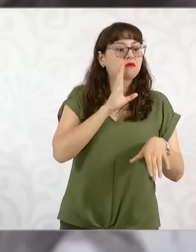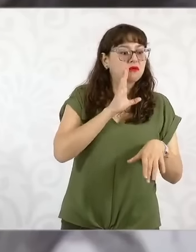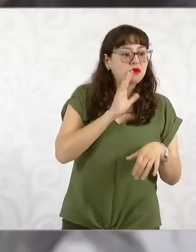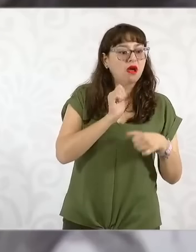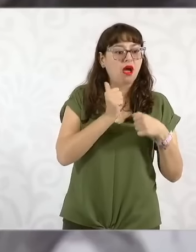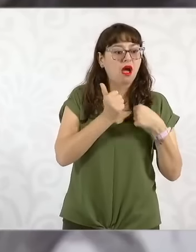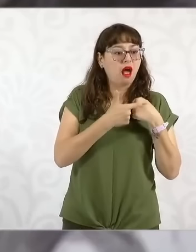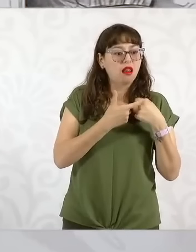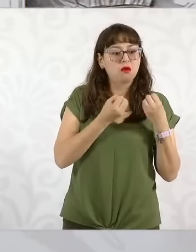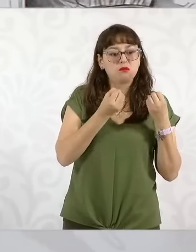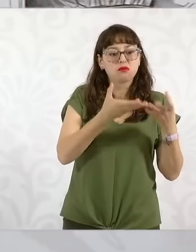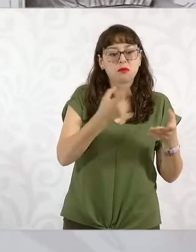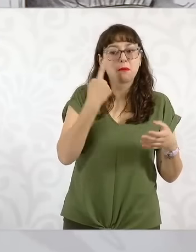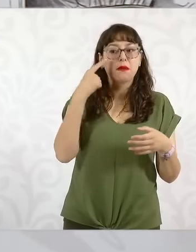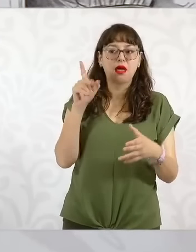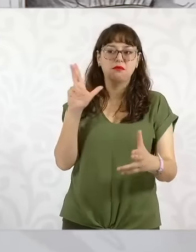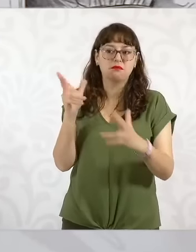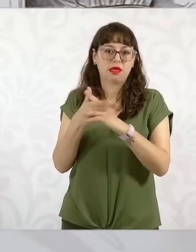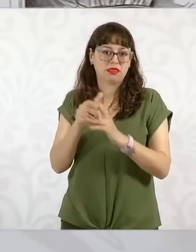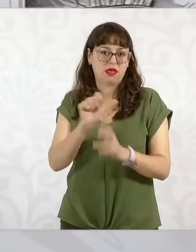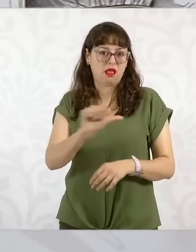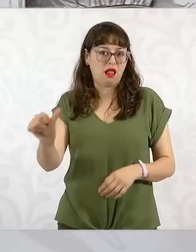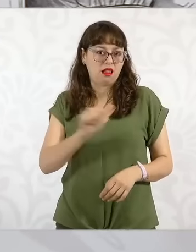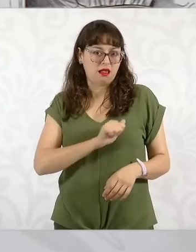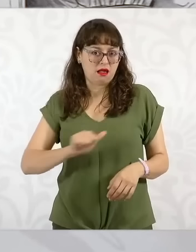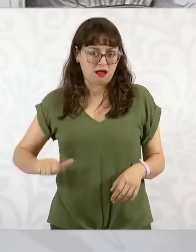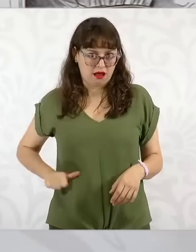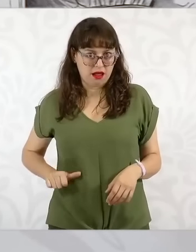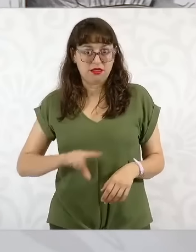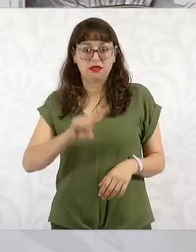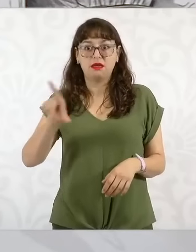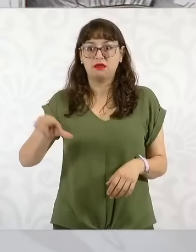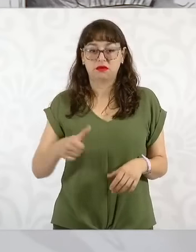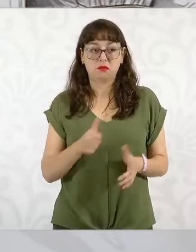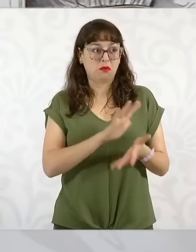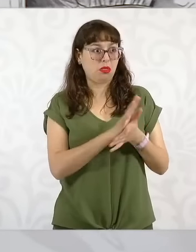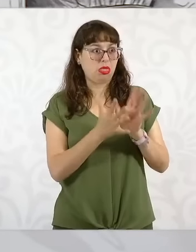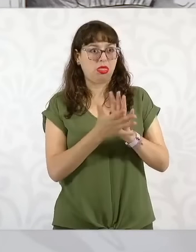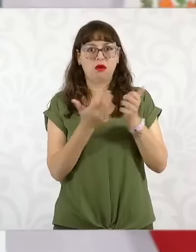para la ejecución del ataque y el posterior encubrimiento de los responsables. Cuando me